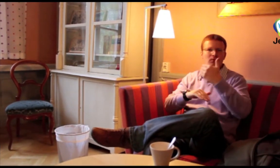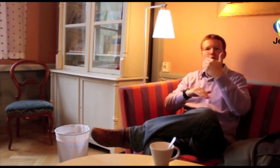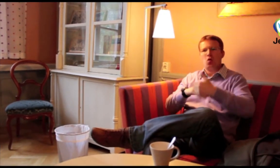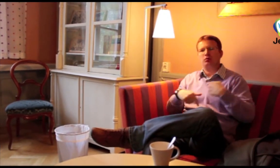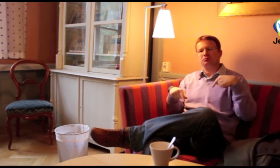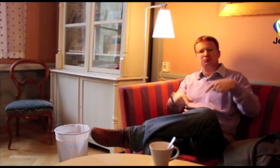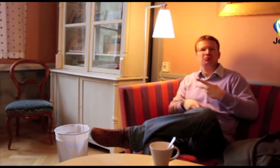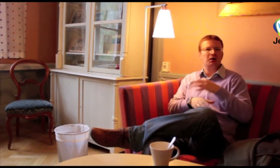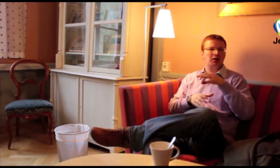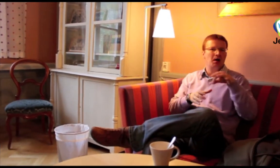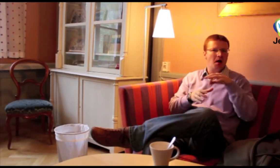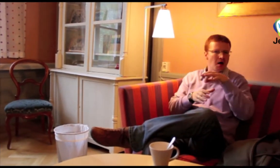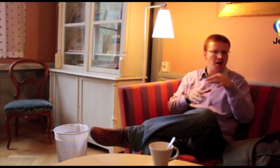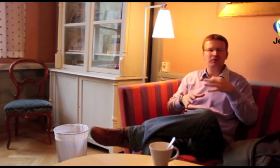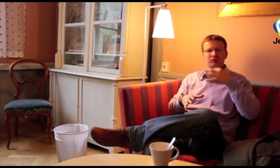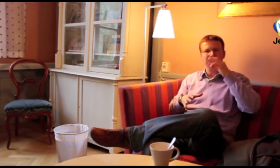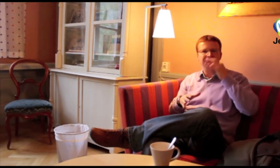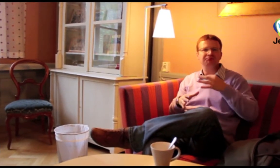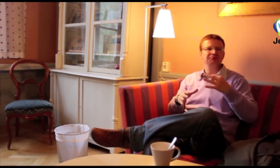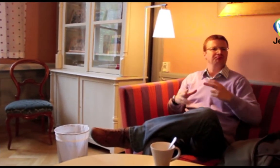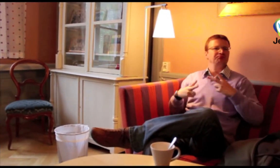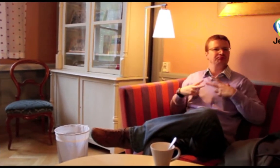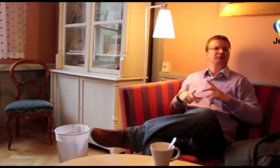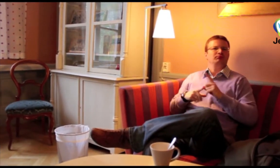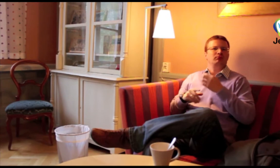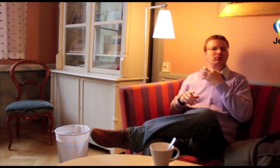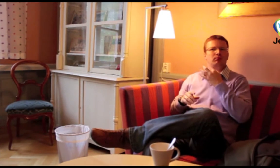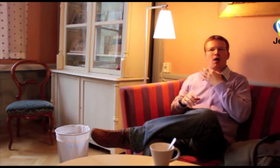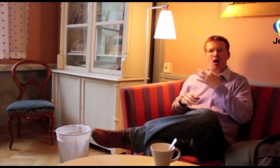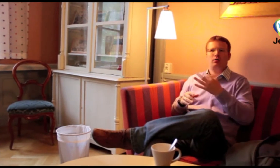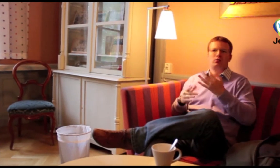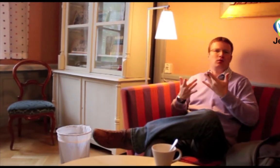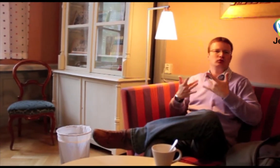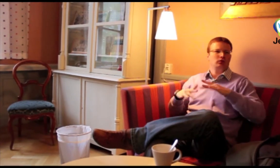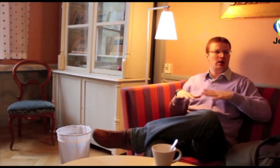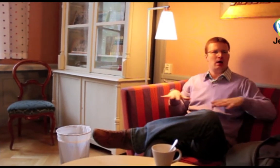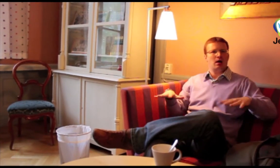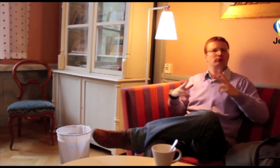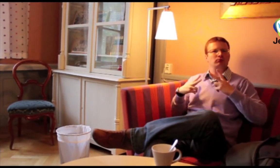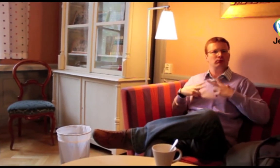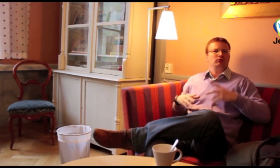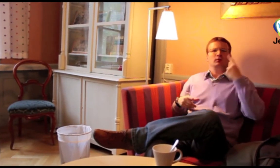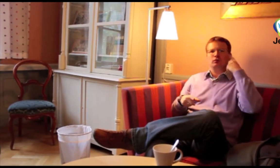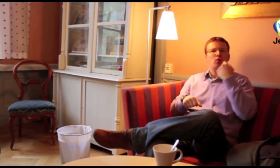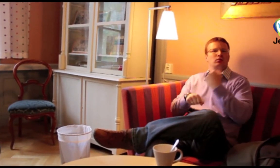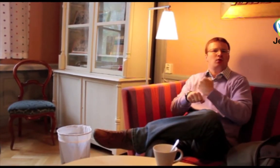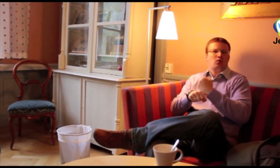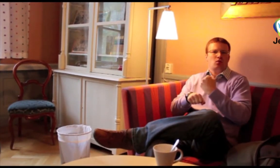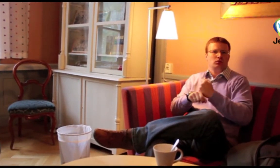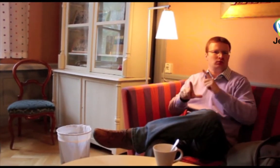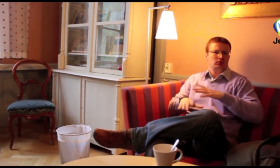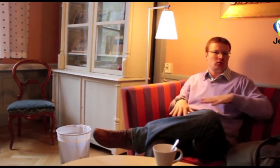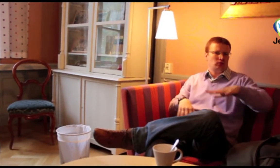Addig kávézhatunk. Hangulatos a hely, nyugalmas, így tudunk dolgozni.